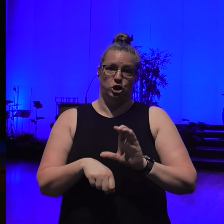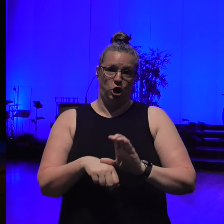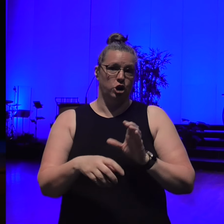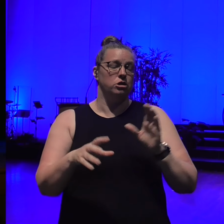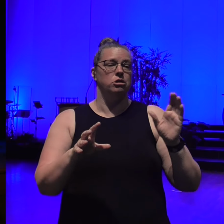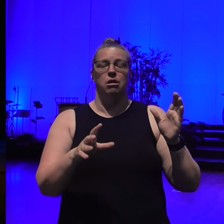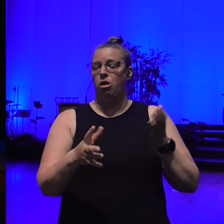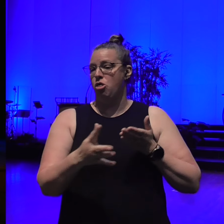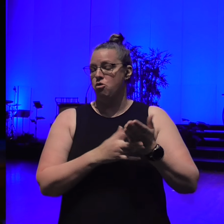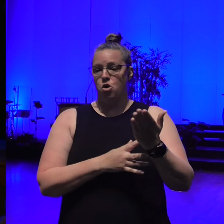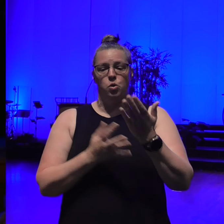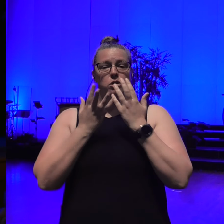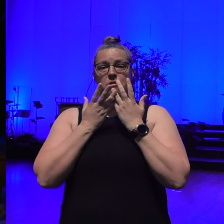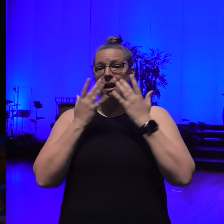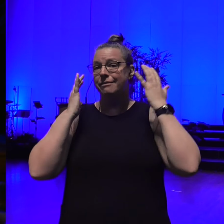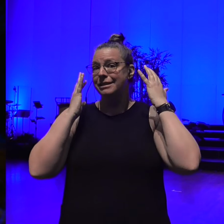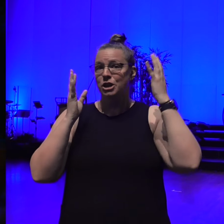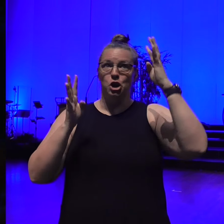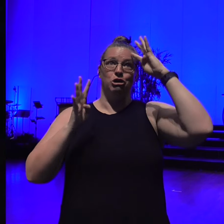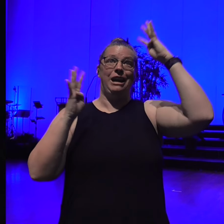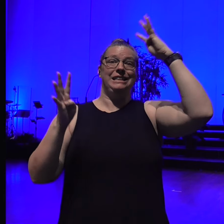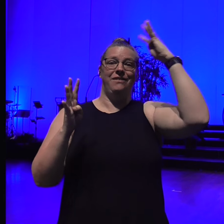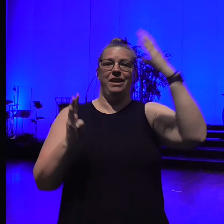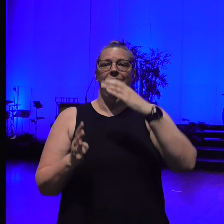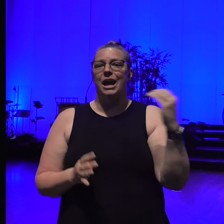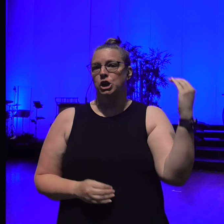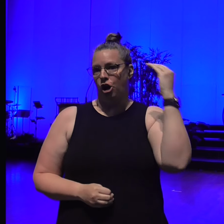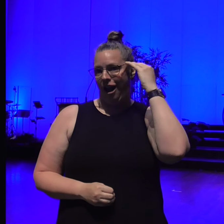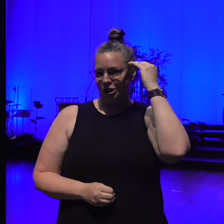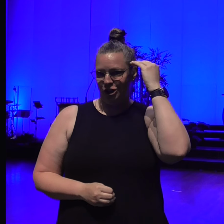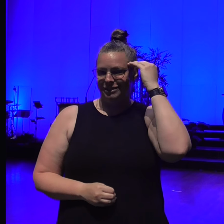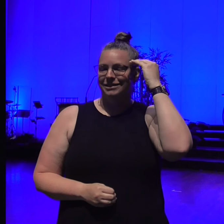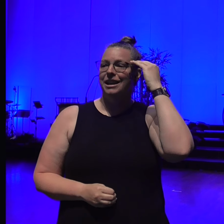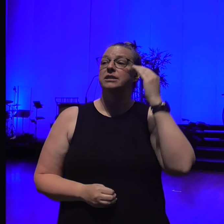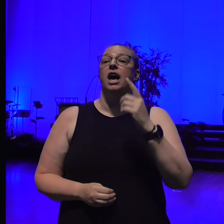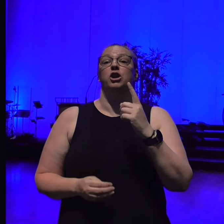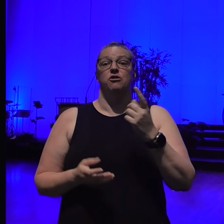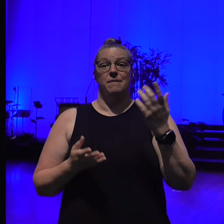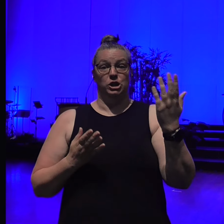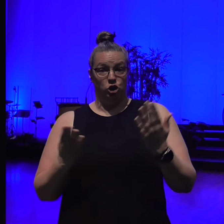amabilidad tu creatividad y tu conciencia Uh también has estado sirviendo como director de